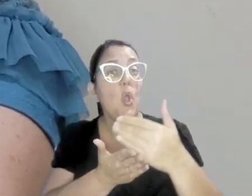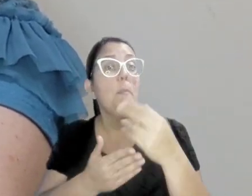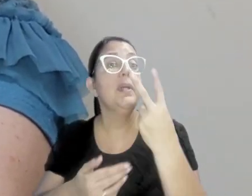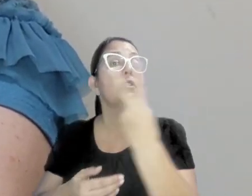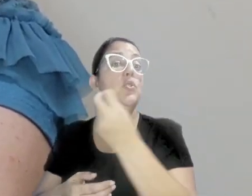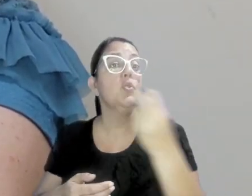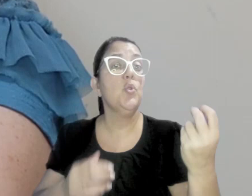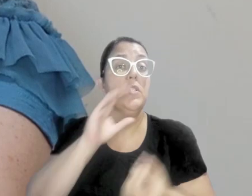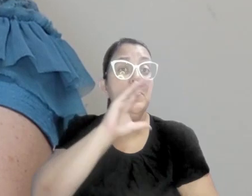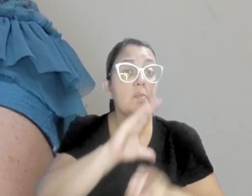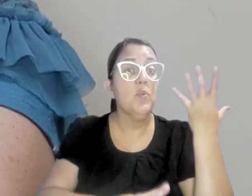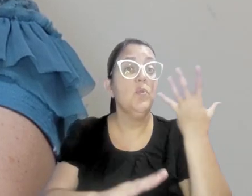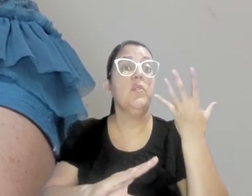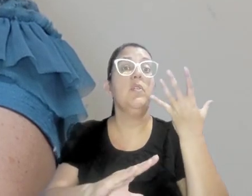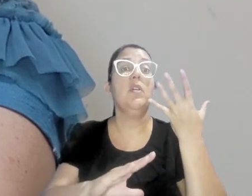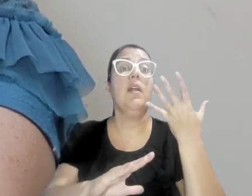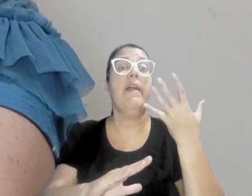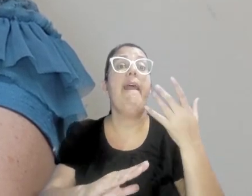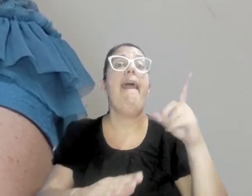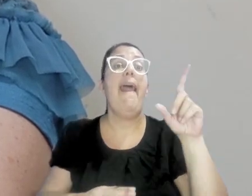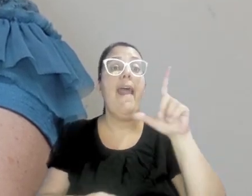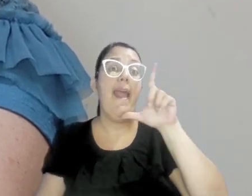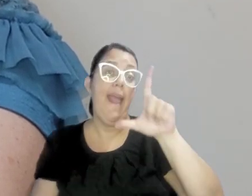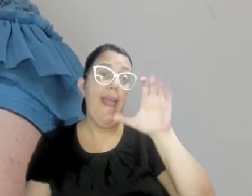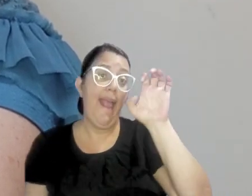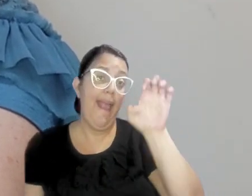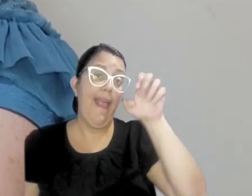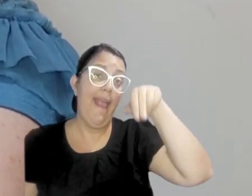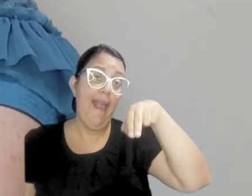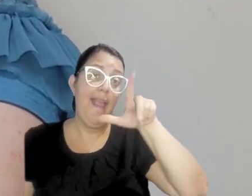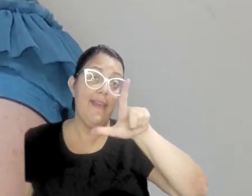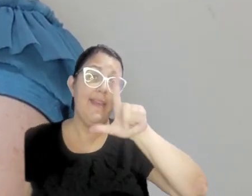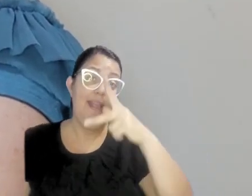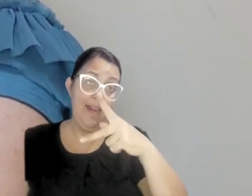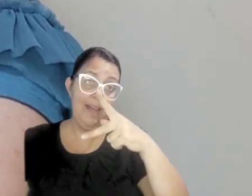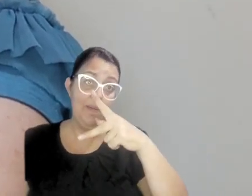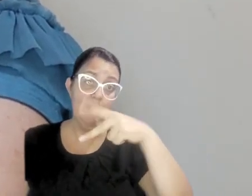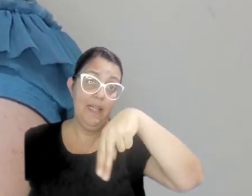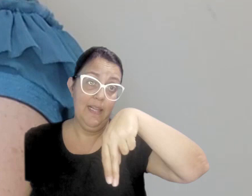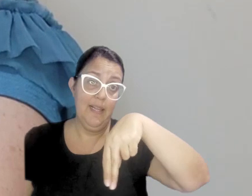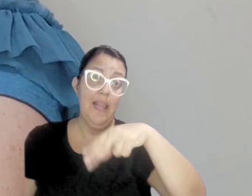quando foi criado o, então na época, ELPN. E... não tinha nada.